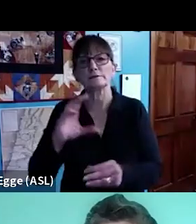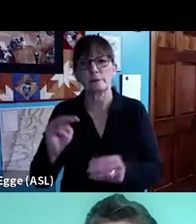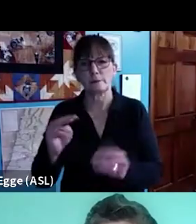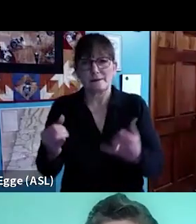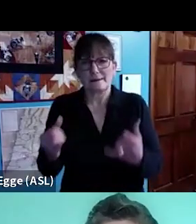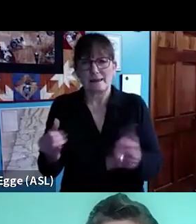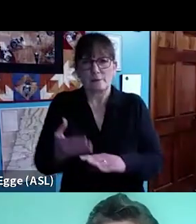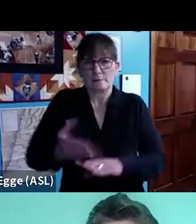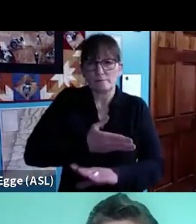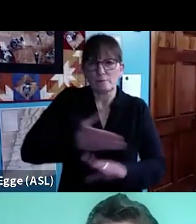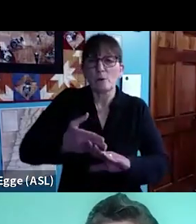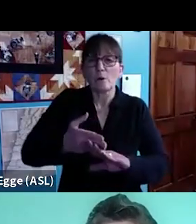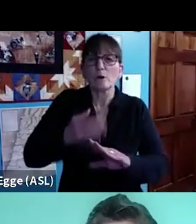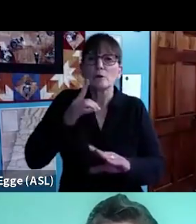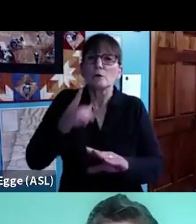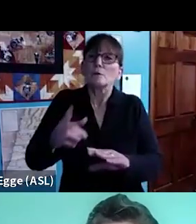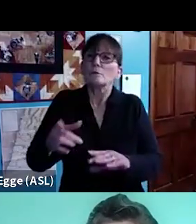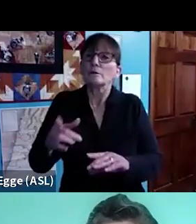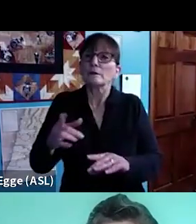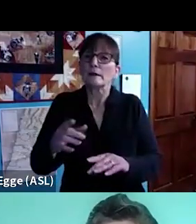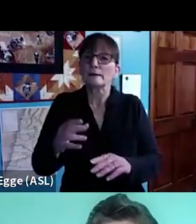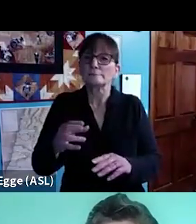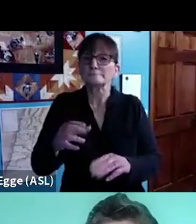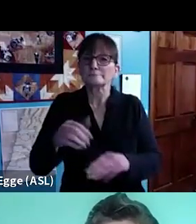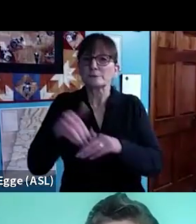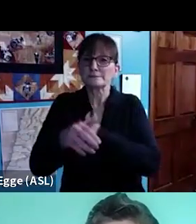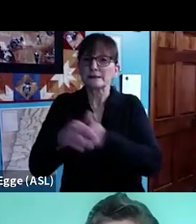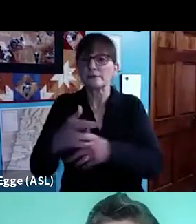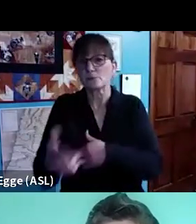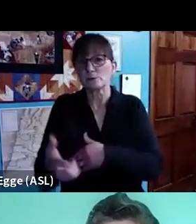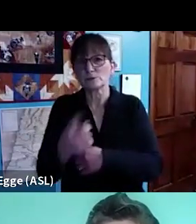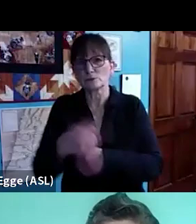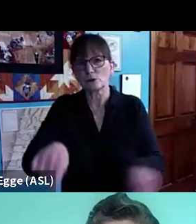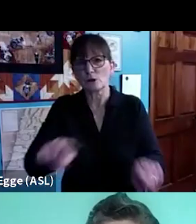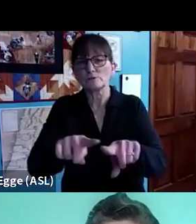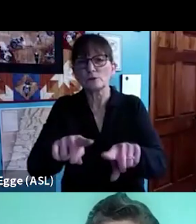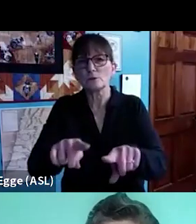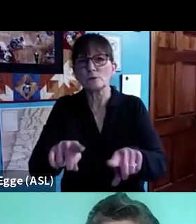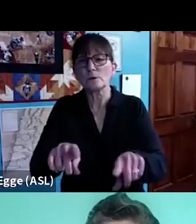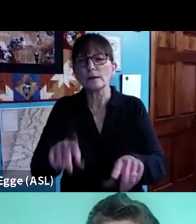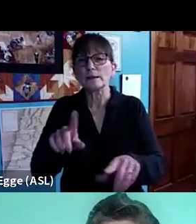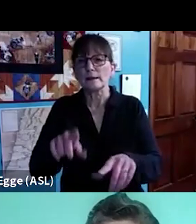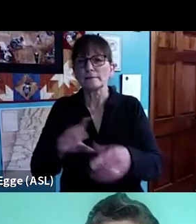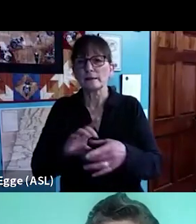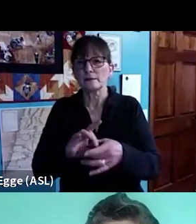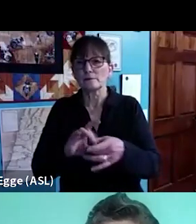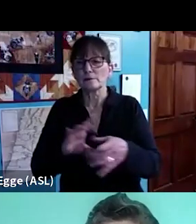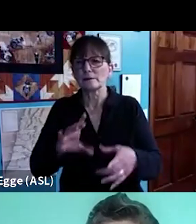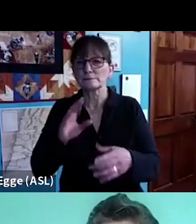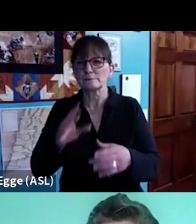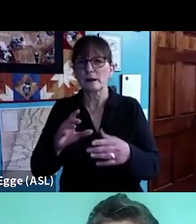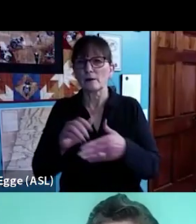tus oficinas de la Seguridad Social y otras personas. Por favor, hazlo. Gracias, de nuevo.